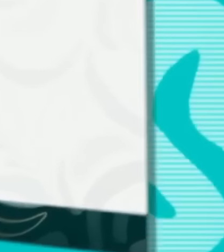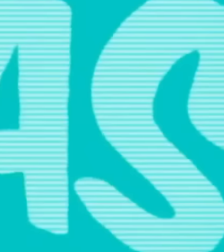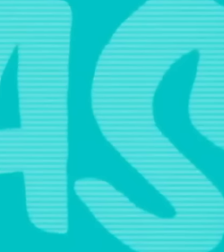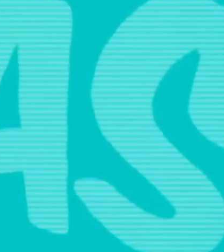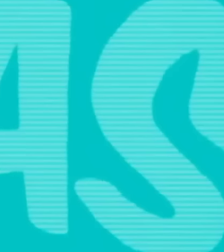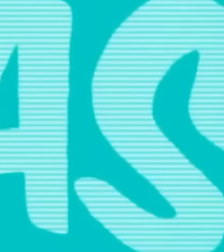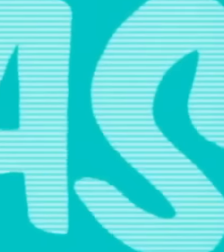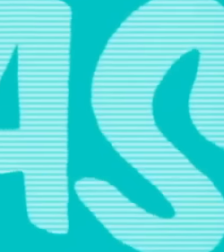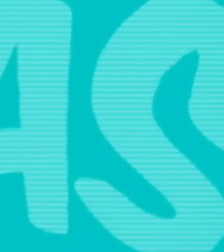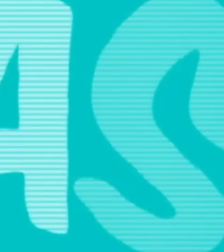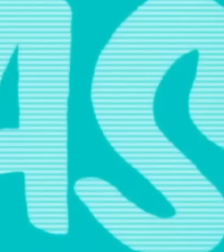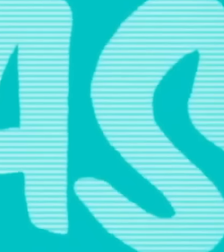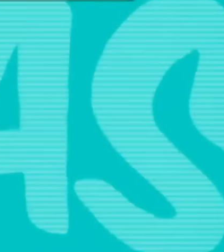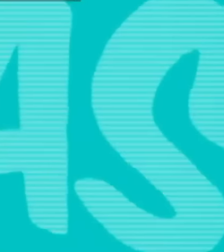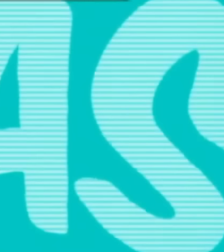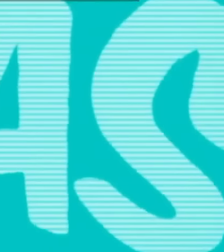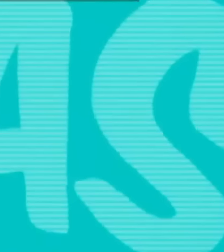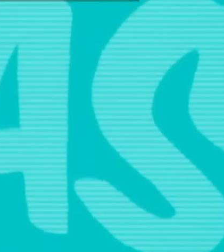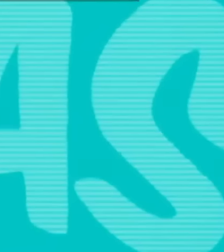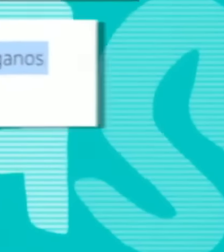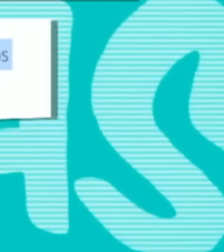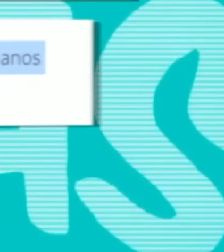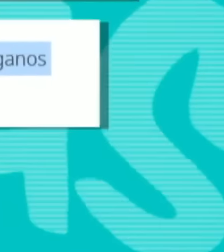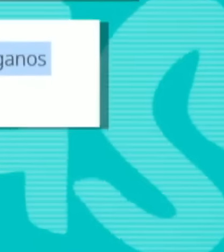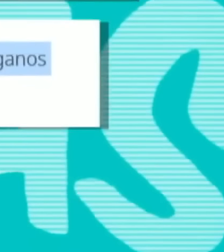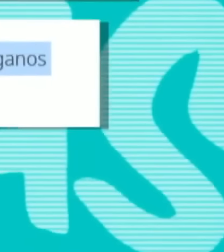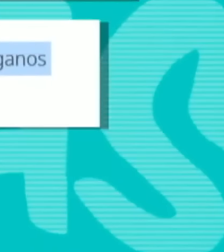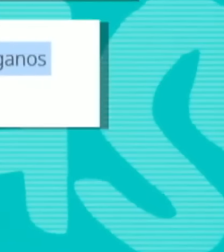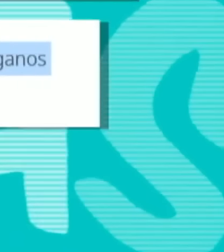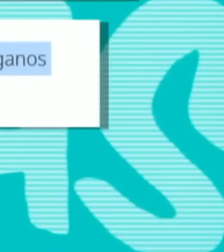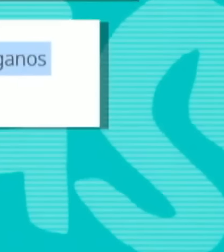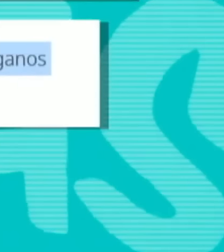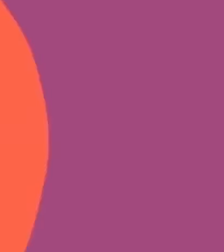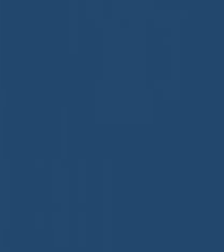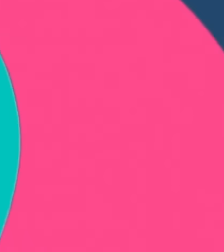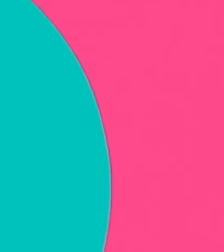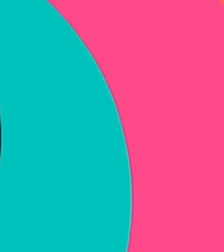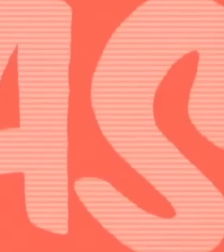y los organismos electorales locales, manteniendo siempre su autonomía constitucional. Cinco. La